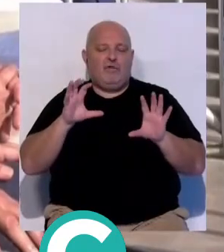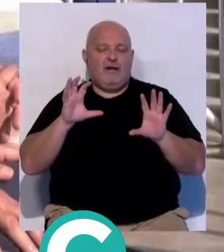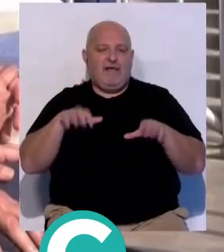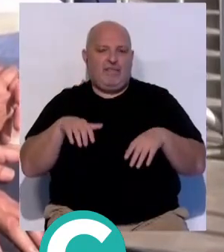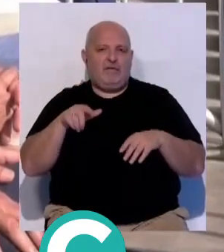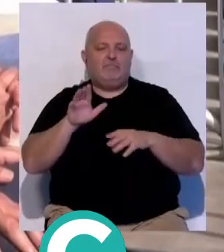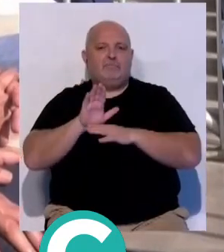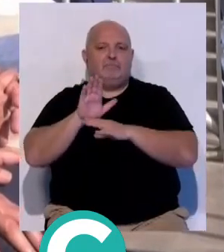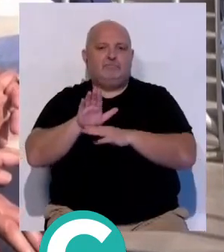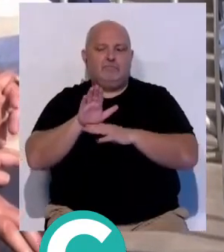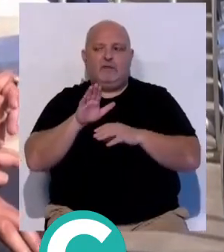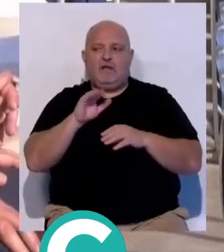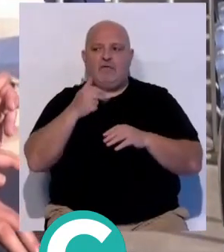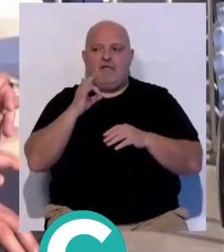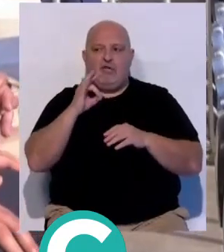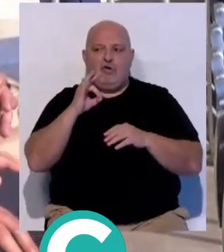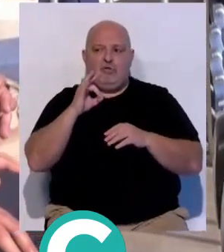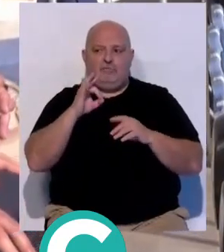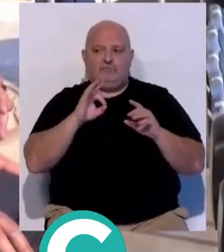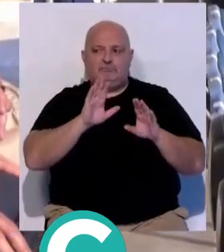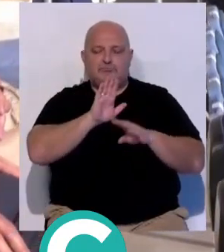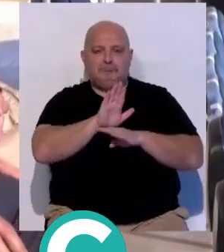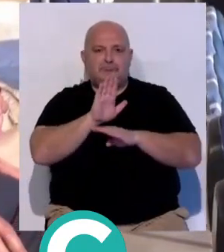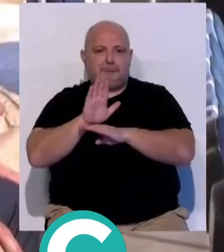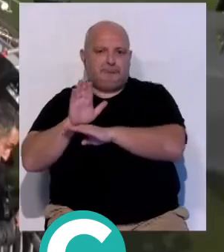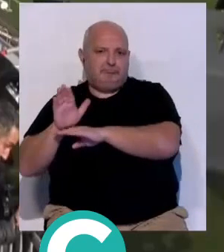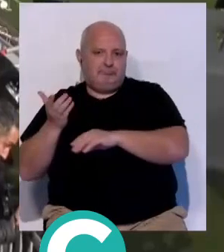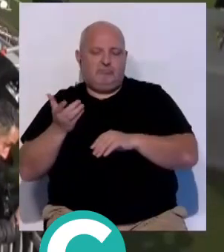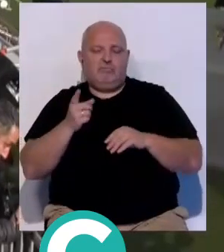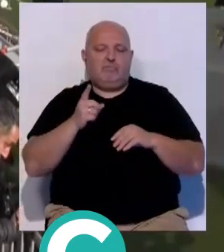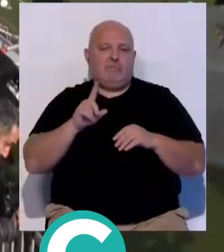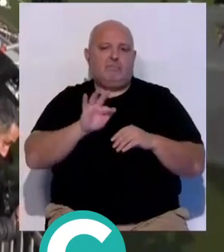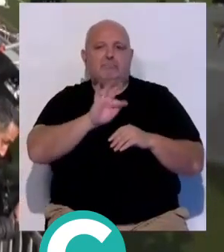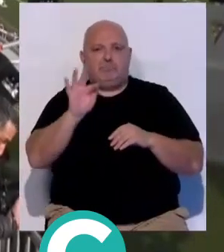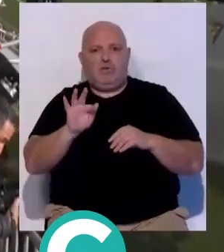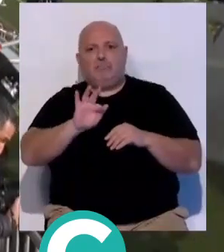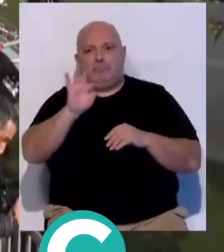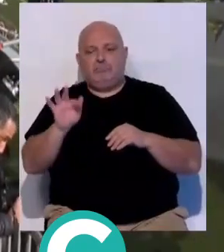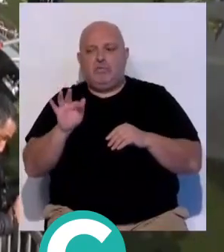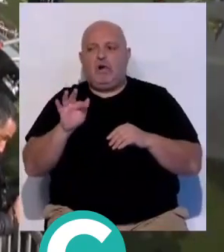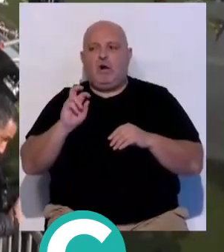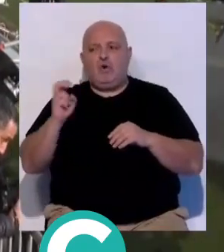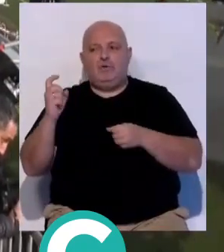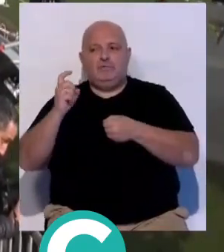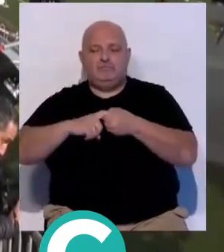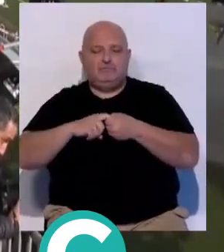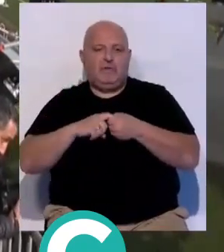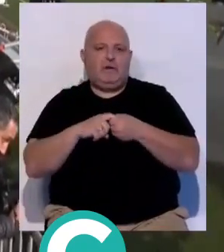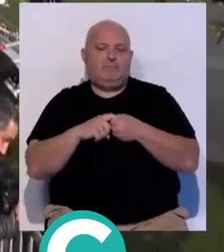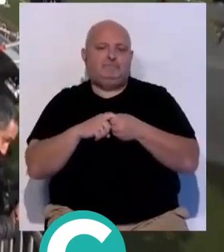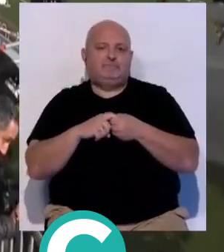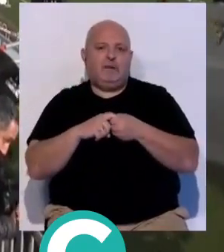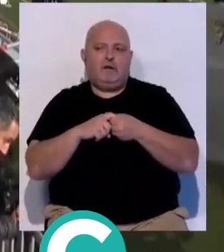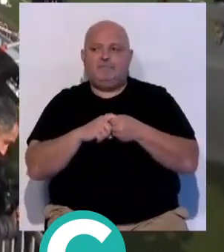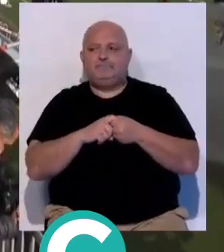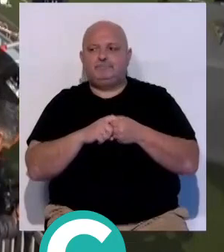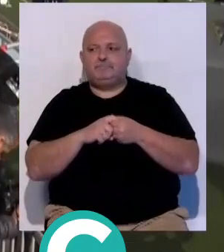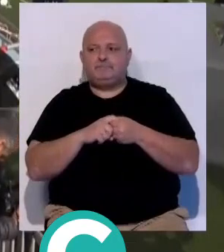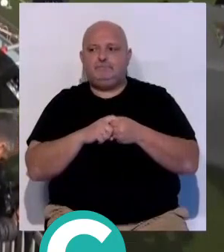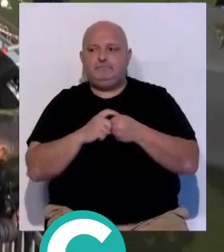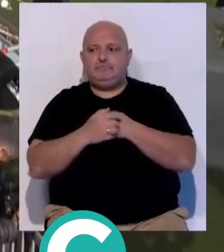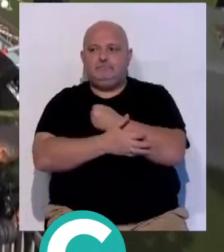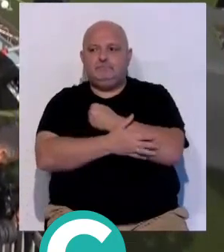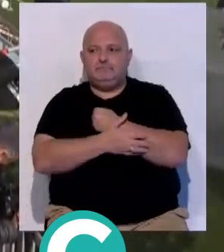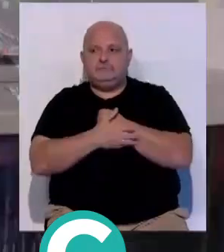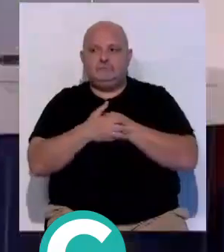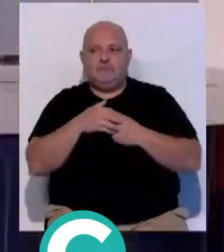la presentación de Alfredo redaño posteriormente también intervenían en este caso vamos a leerlo